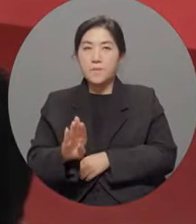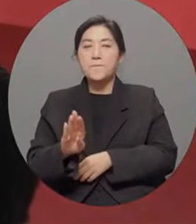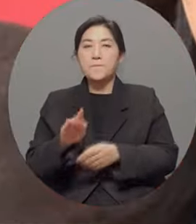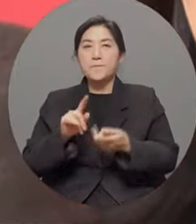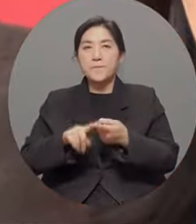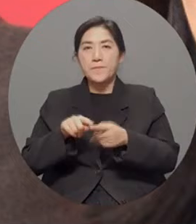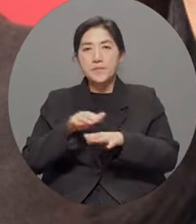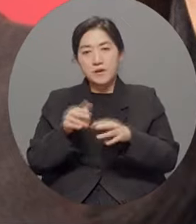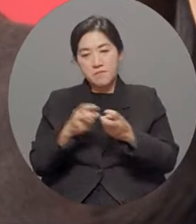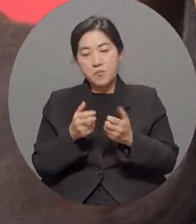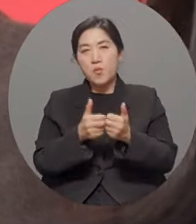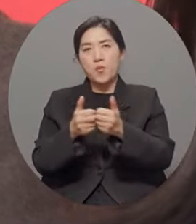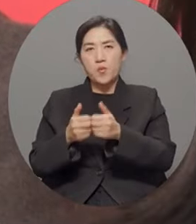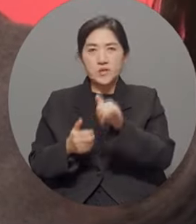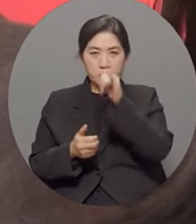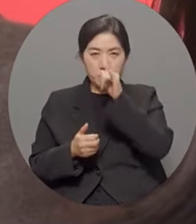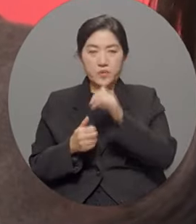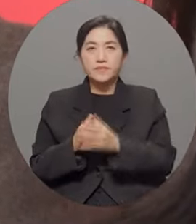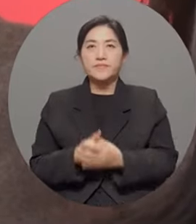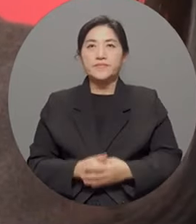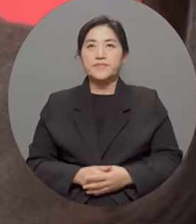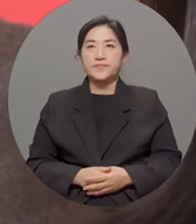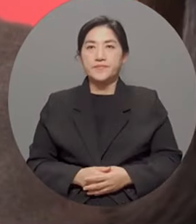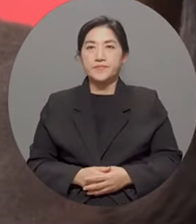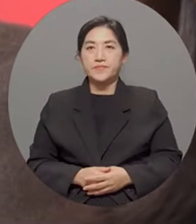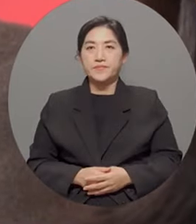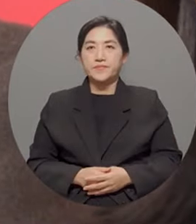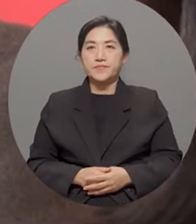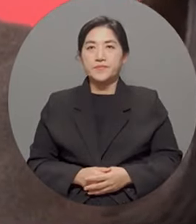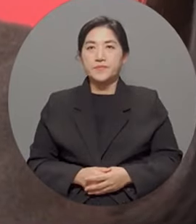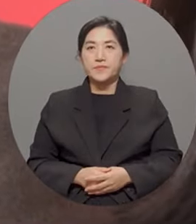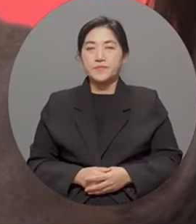관련한 대응 방안이 논의된 것으로 알려졌습니다. MBC 뉴스 이남호입니다.